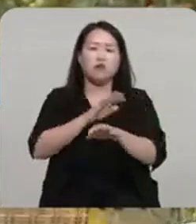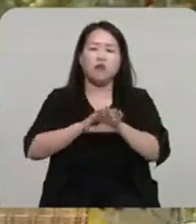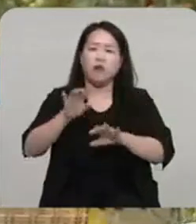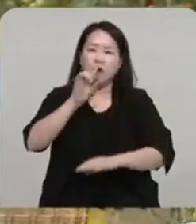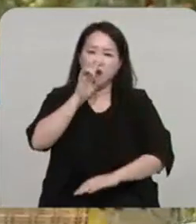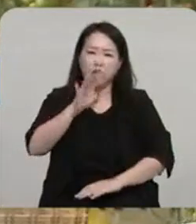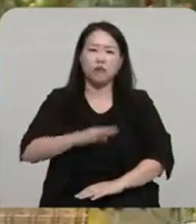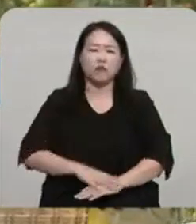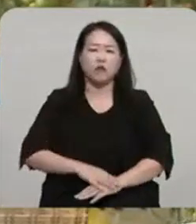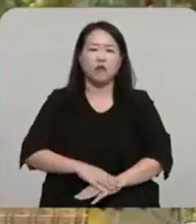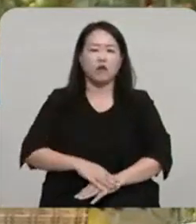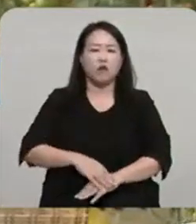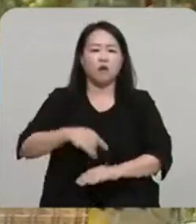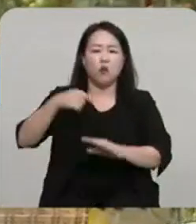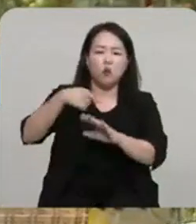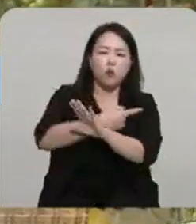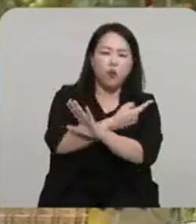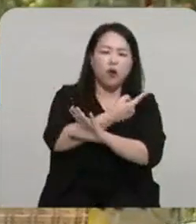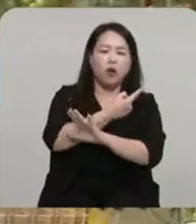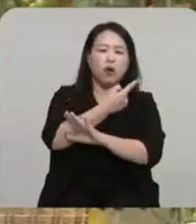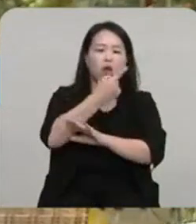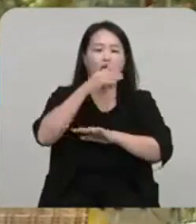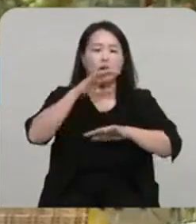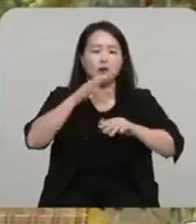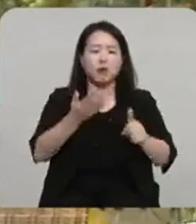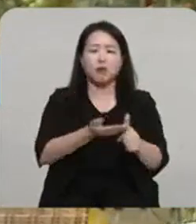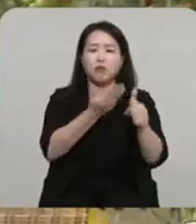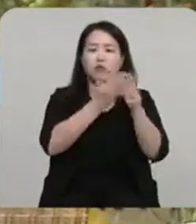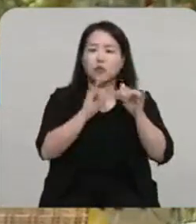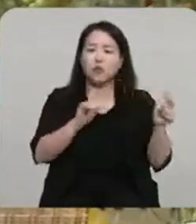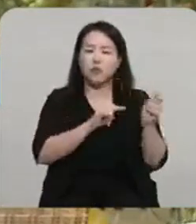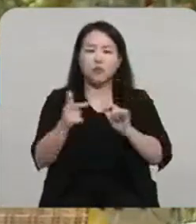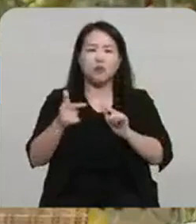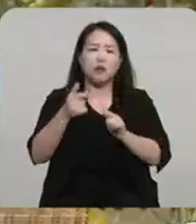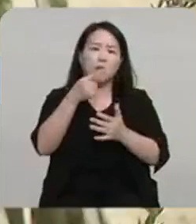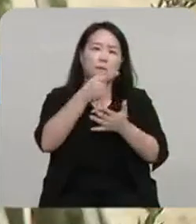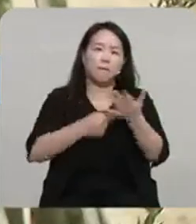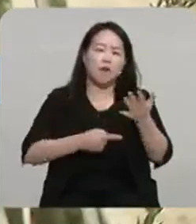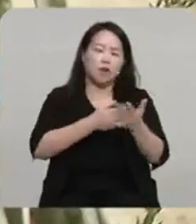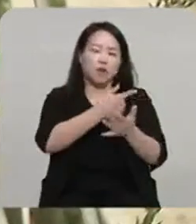입는 것이죠. 너무 속상하고 피해 가 큽니다.